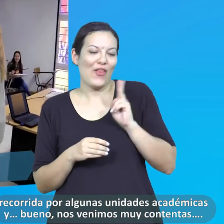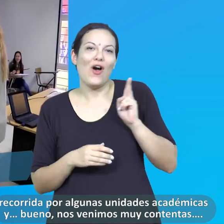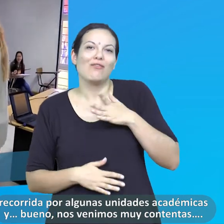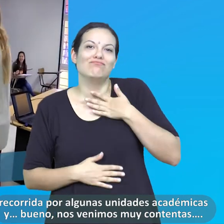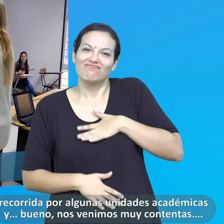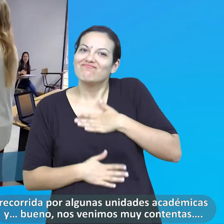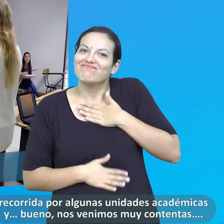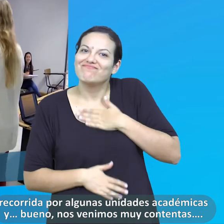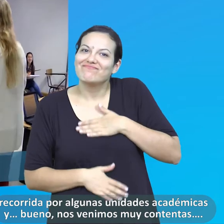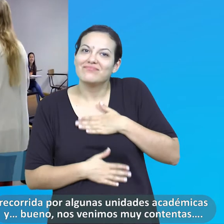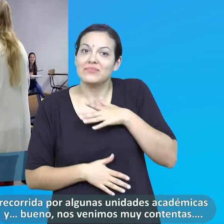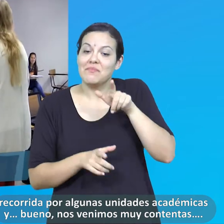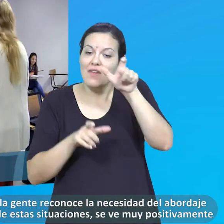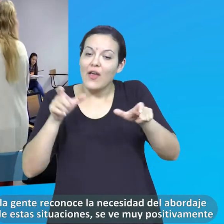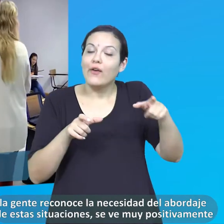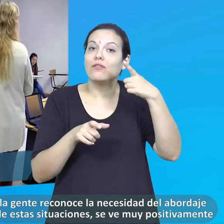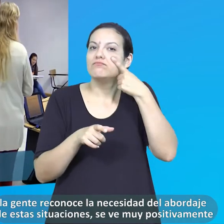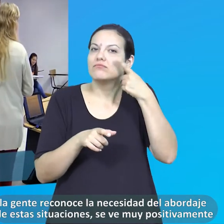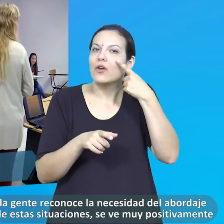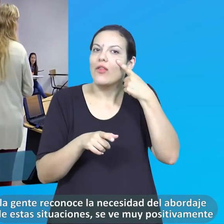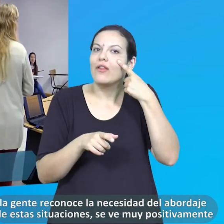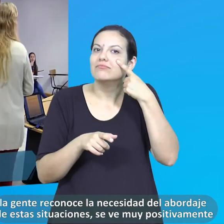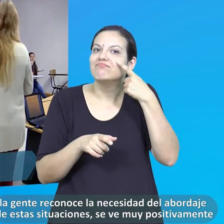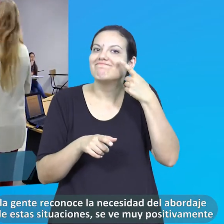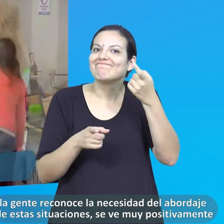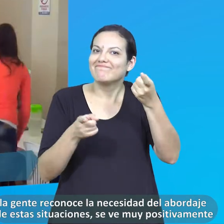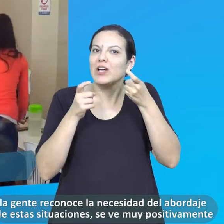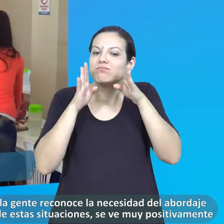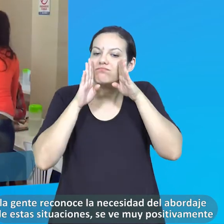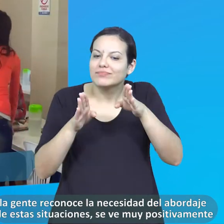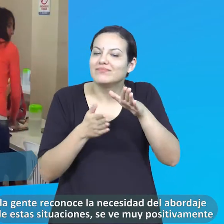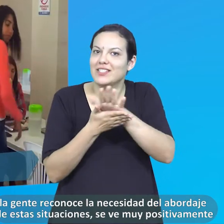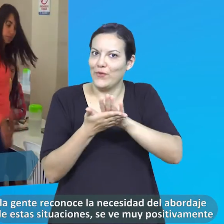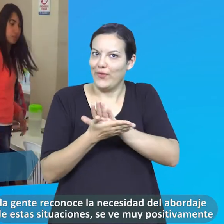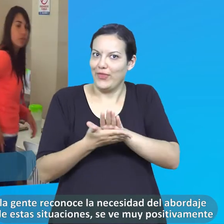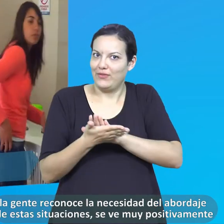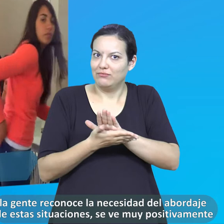muy contentas, la gente reconoce la necesidad del abordaje de esta situaciones,